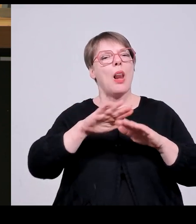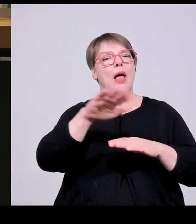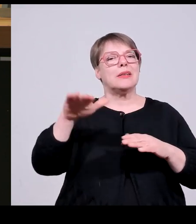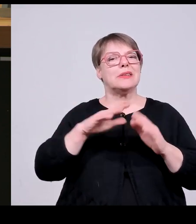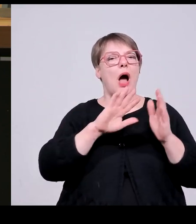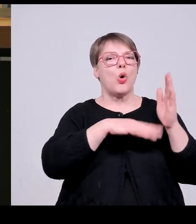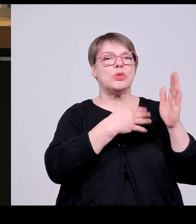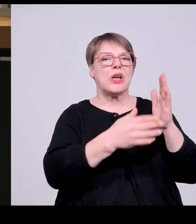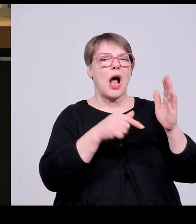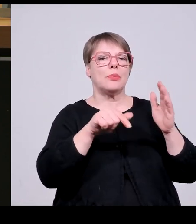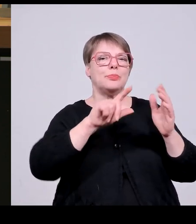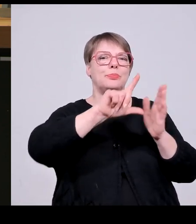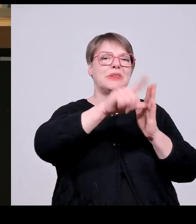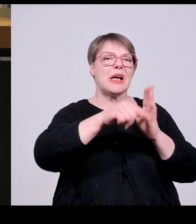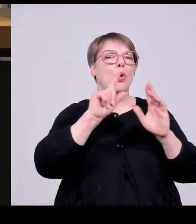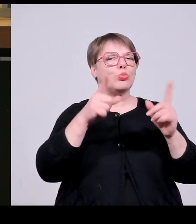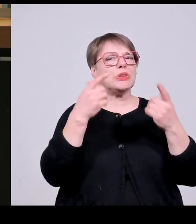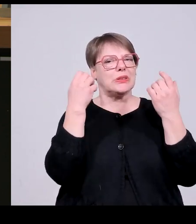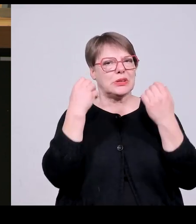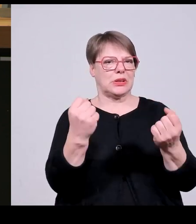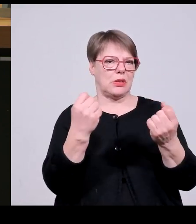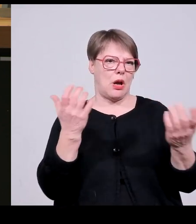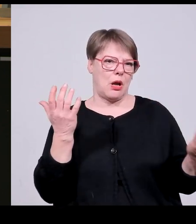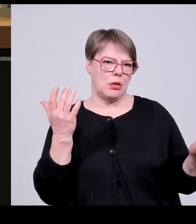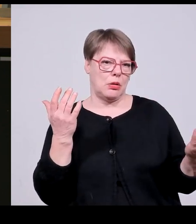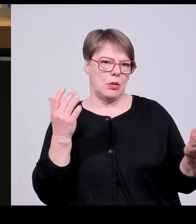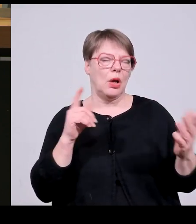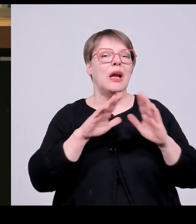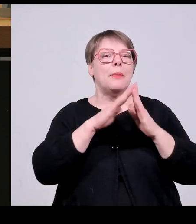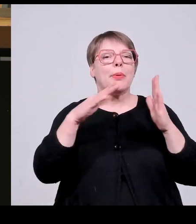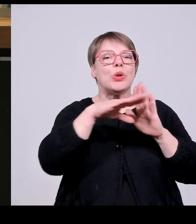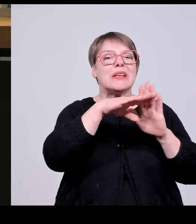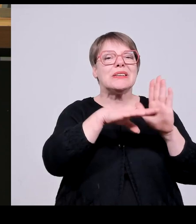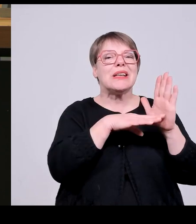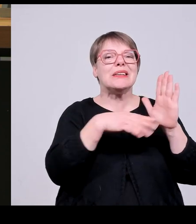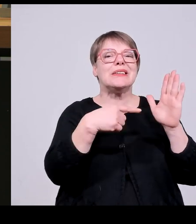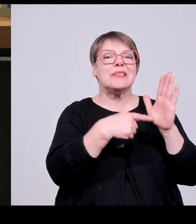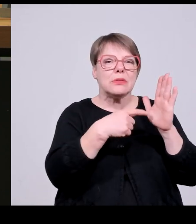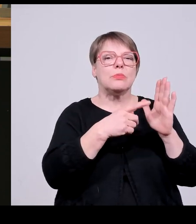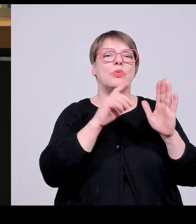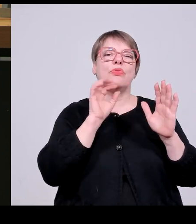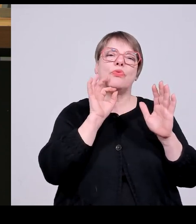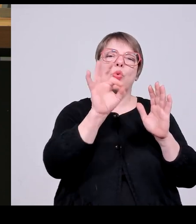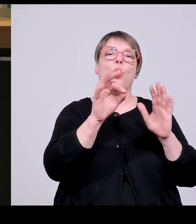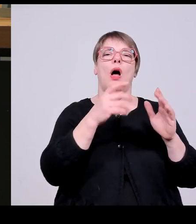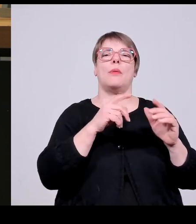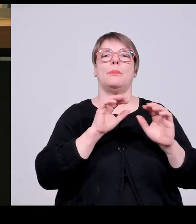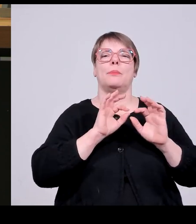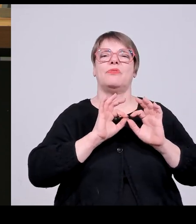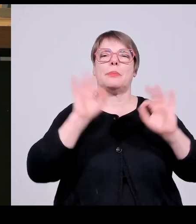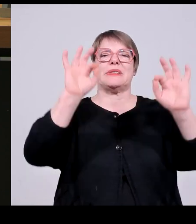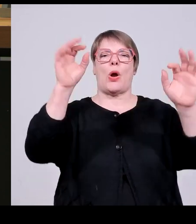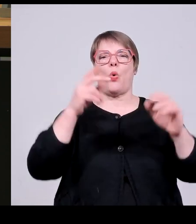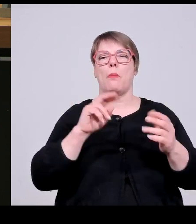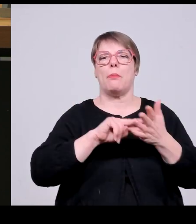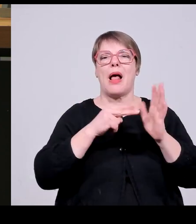Ich hatte es erwähnt, Bibliotheken sind weit mehr als Lesestuben. Selbstverständlich bleiben sie ein Ort des Buches.